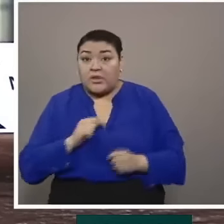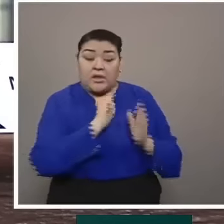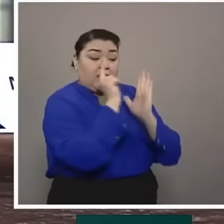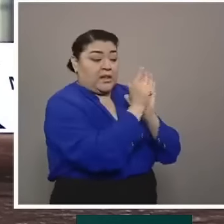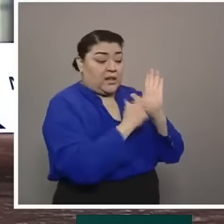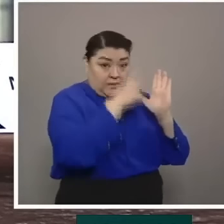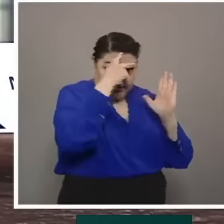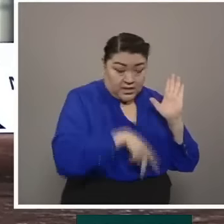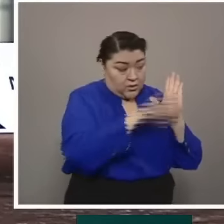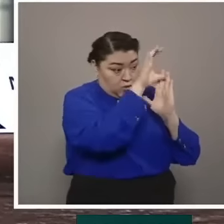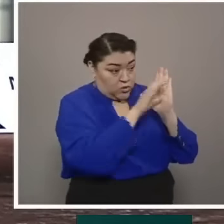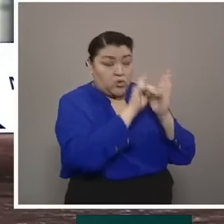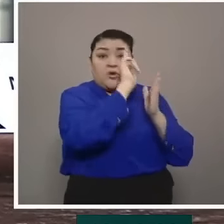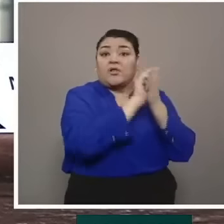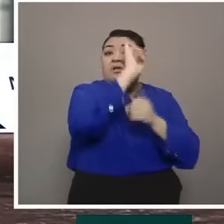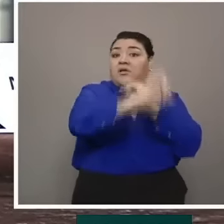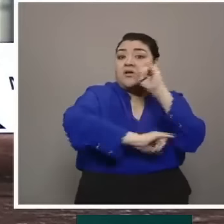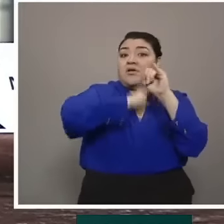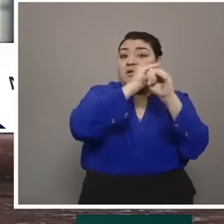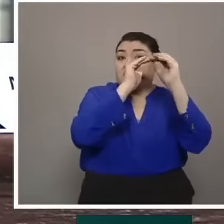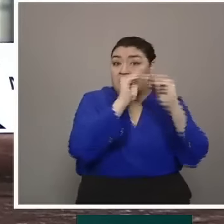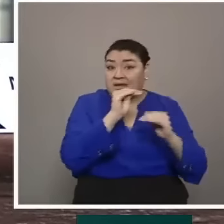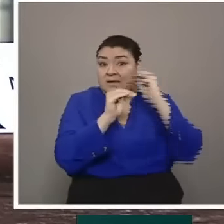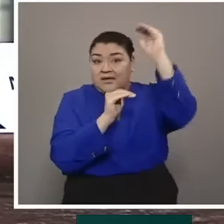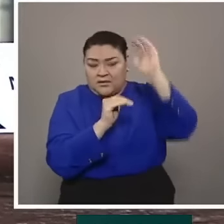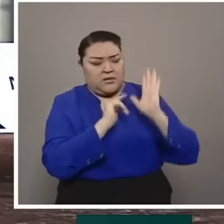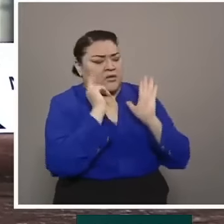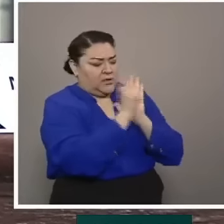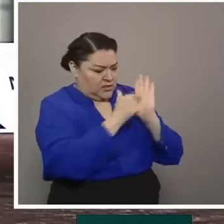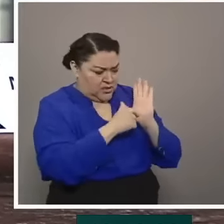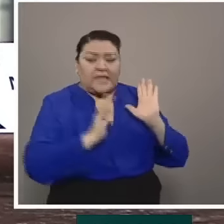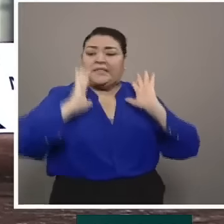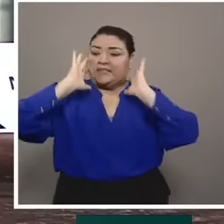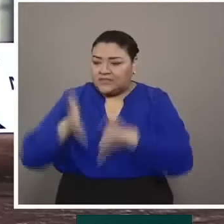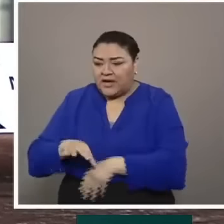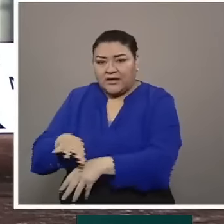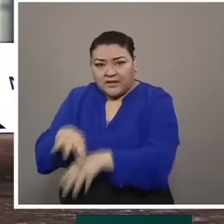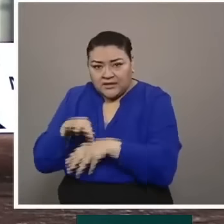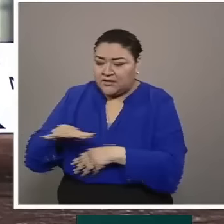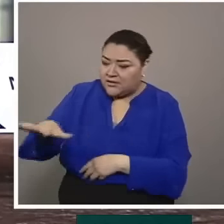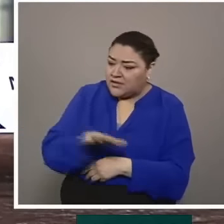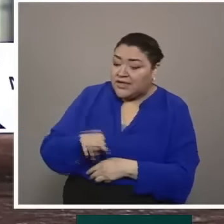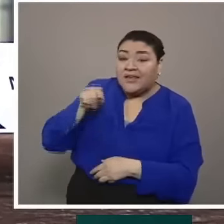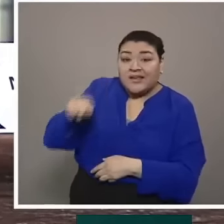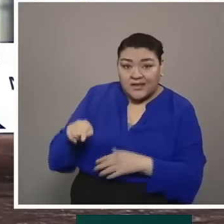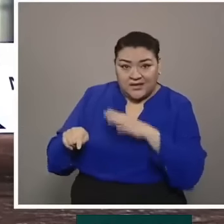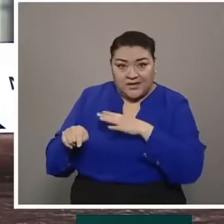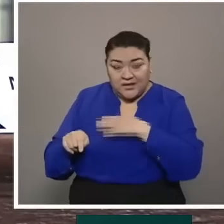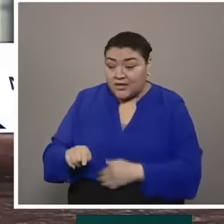deba transitar a la operatividad institucional, garantizando que la libre autodeterminación deje